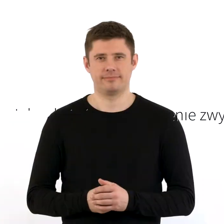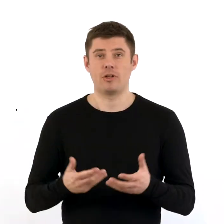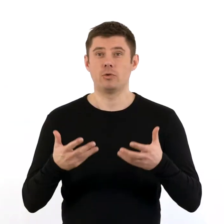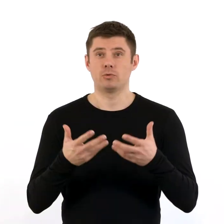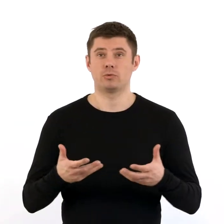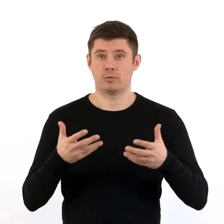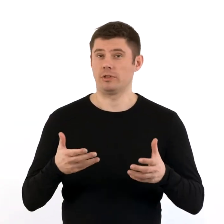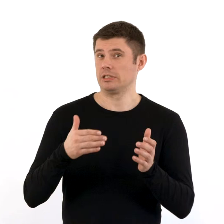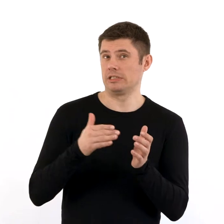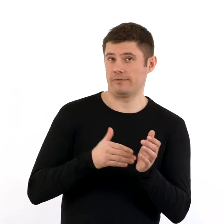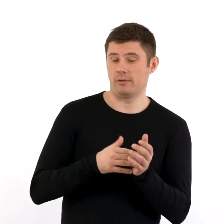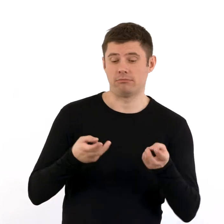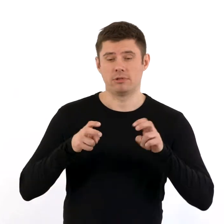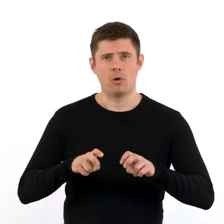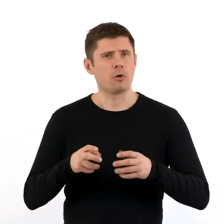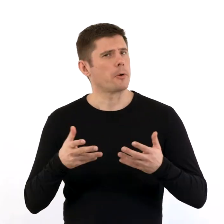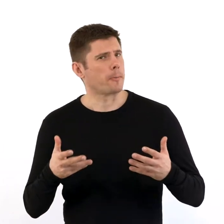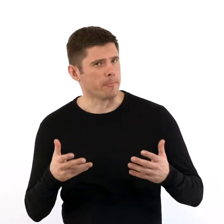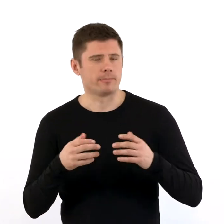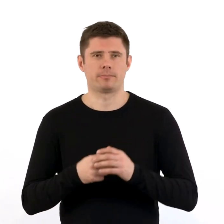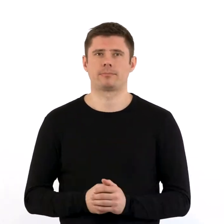Jak założyć stowarzyszenie zwykłe?